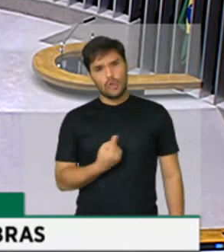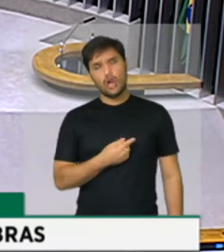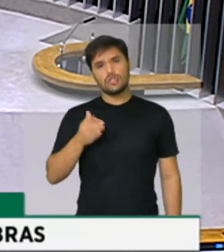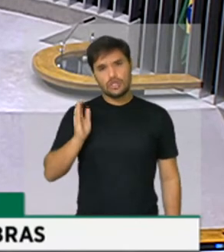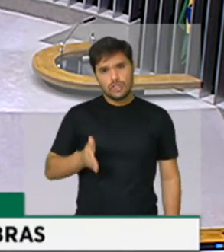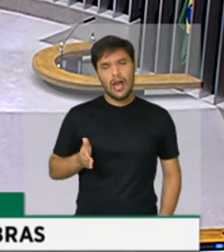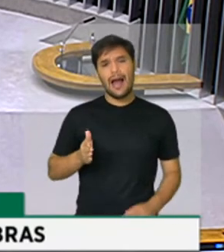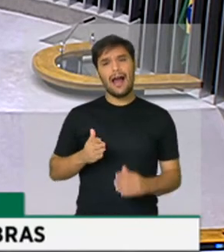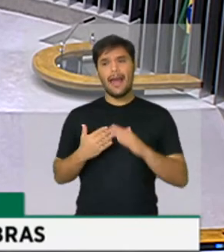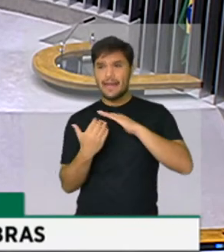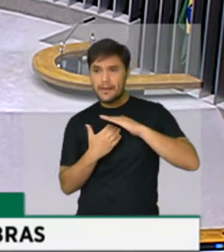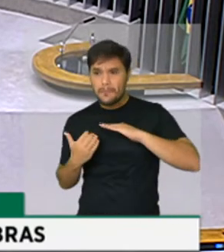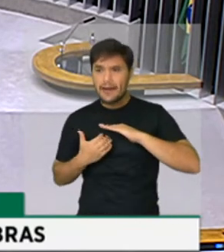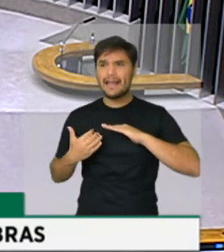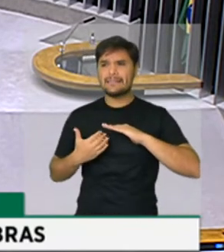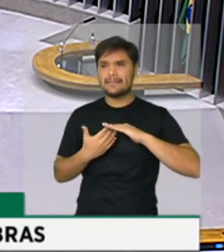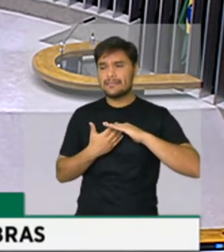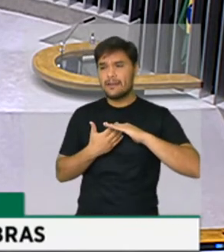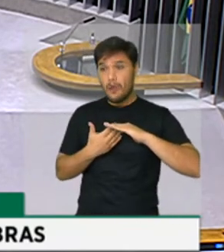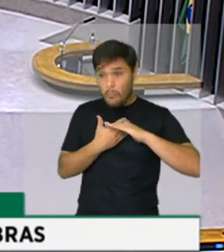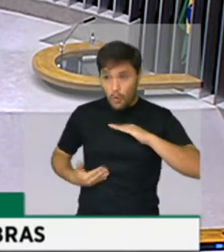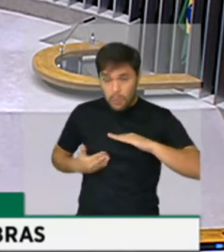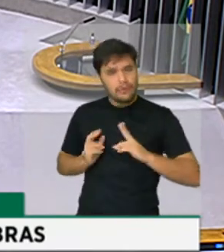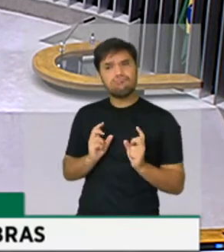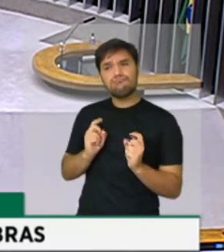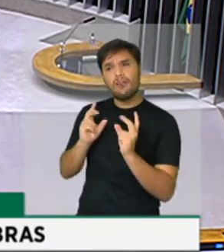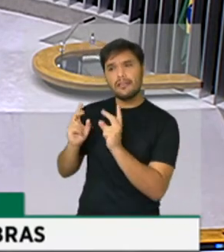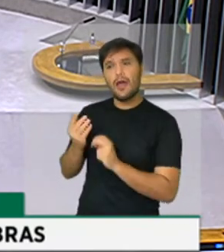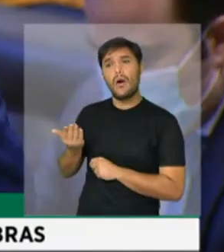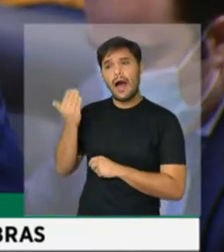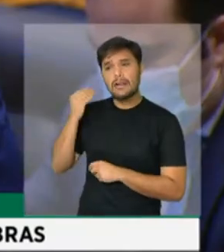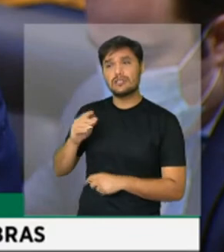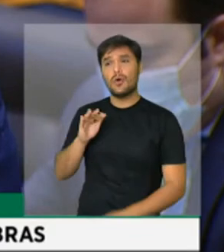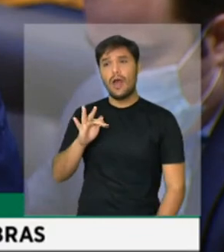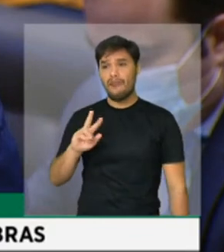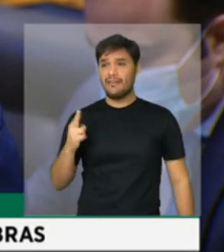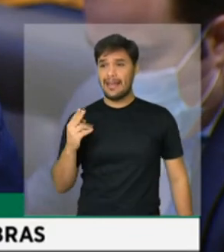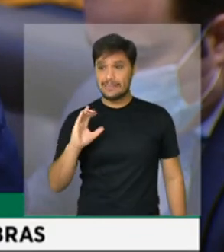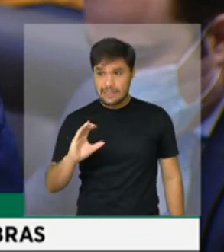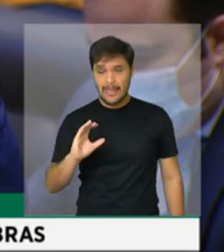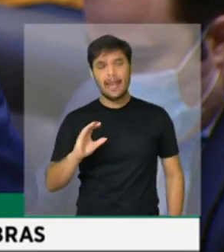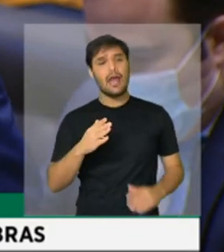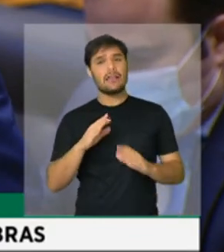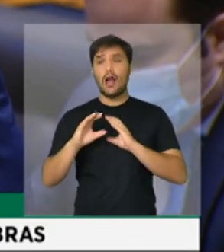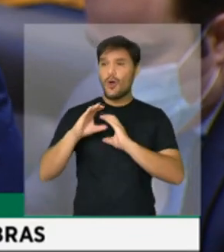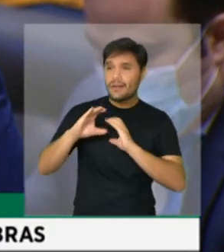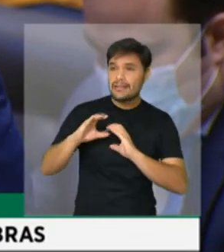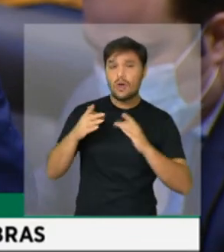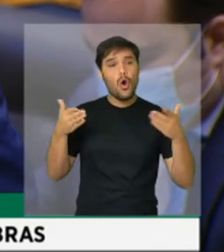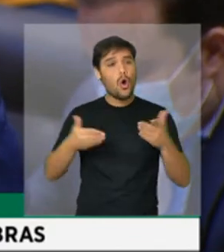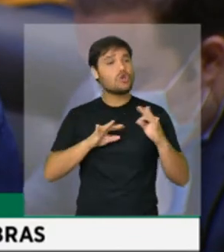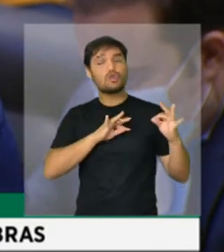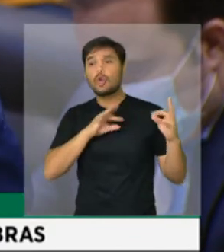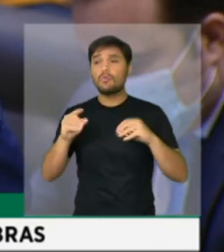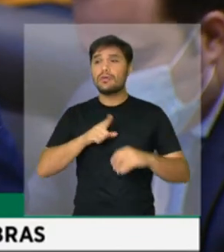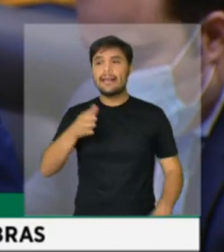NÓS DO PSDB. NÓS FIZEMOS AS PRIVATIZAÇÕES QUE MUDARAM A HISTÓRIA DESSE PAÍS NO GOVERNO FERNANDO HENRIQUE, COMO TELECOMUNICAÇÃO E HOJE TODO MUNDO TEM O CELULAR, TEM